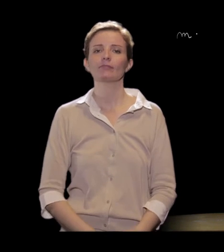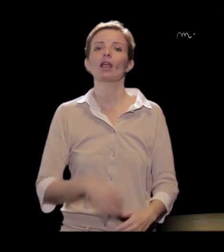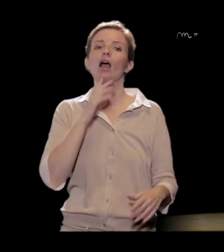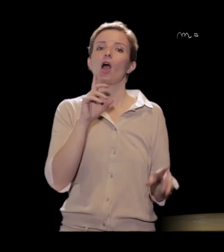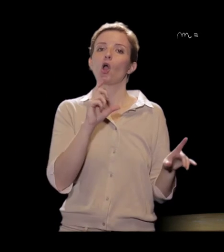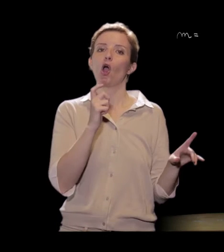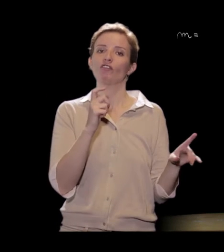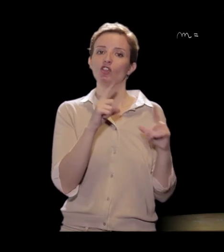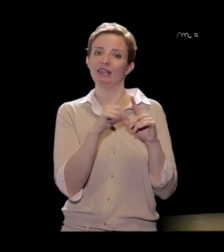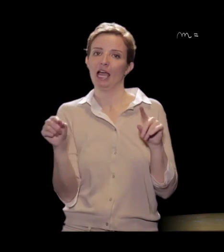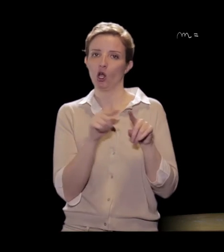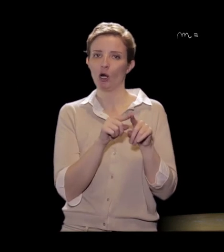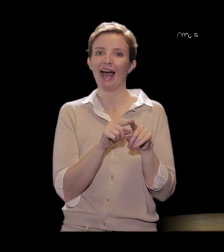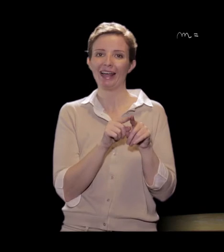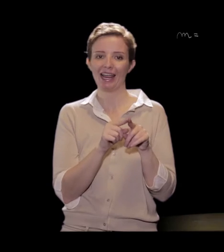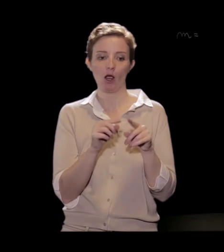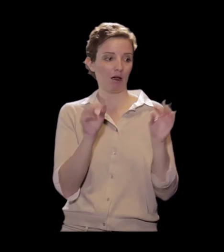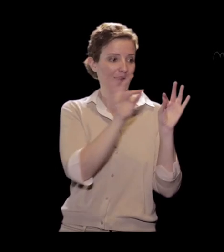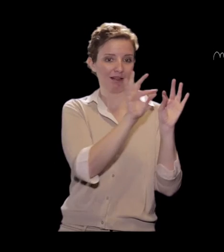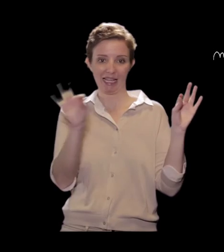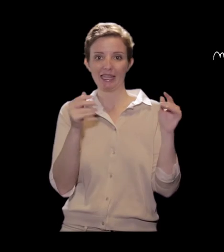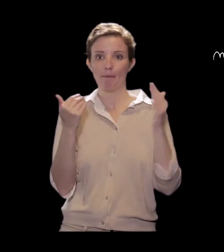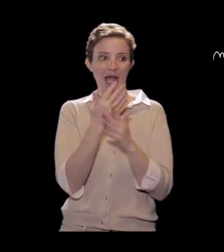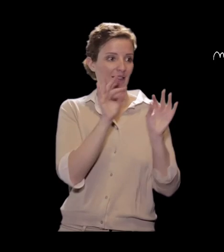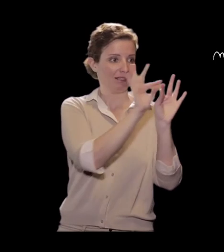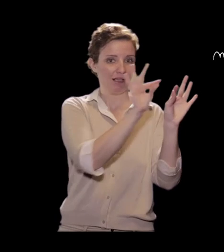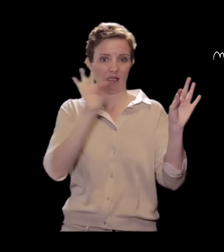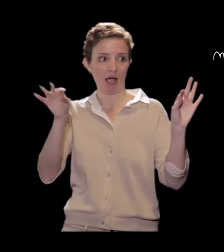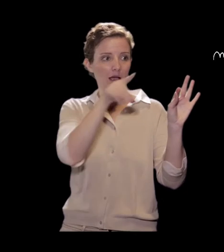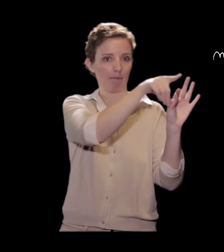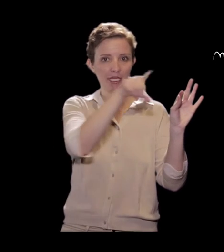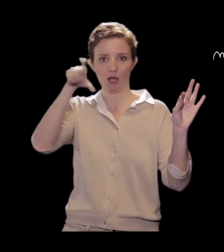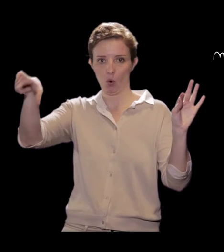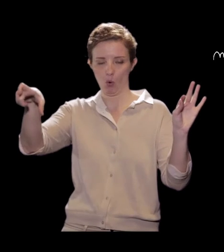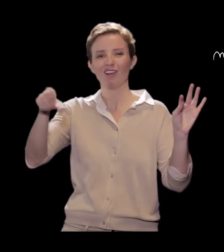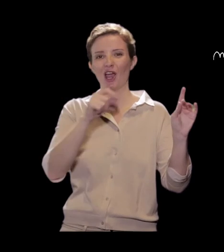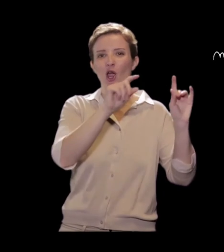Il coefficiente angolare di una retta passante per i due punti P e Q